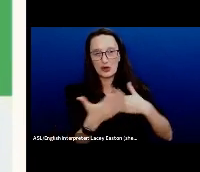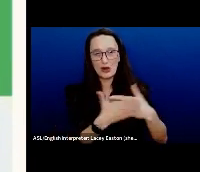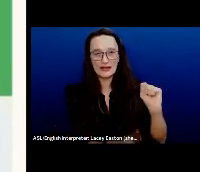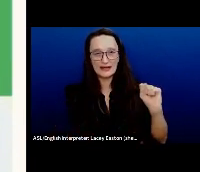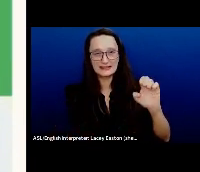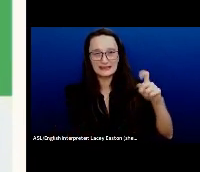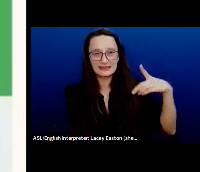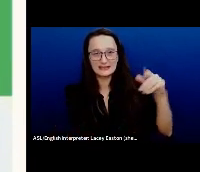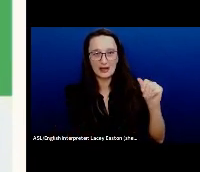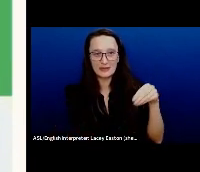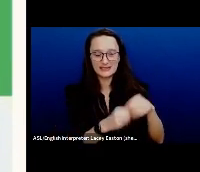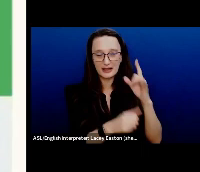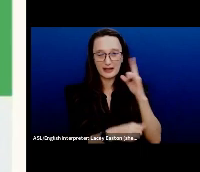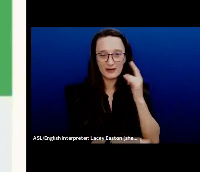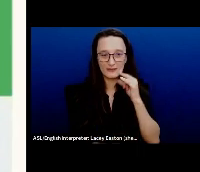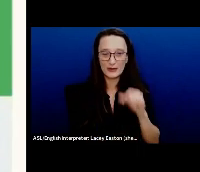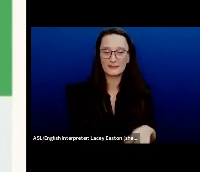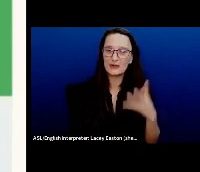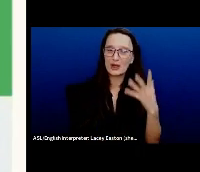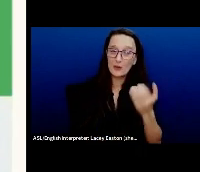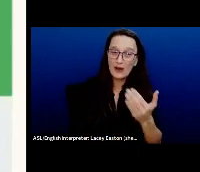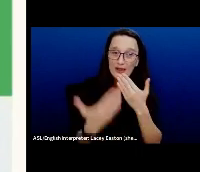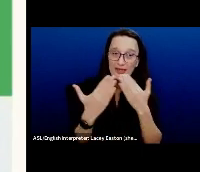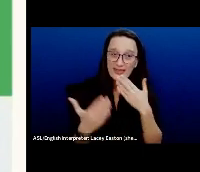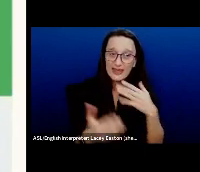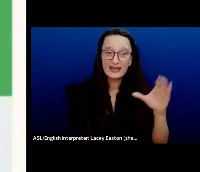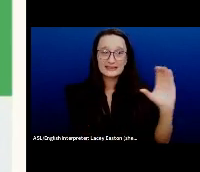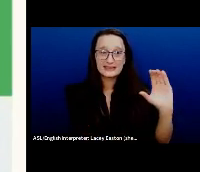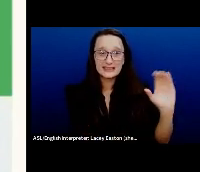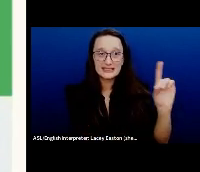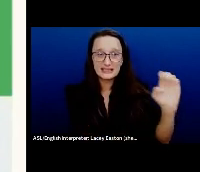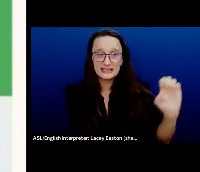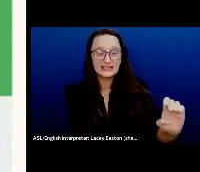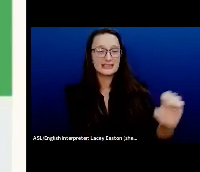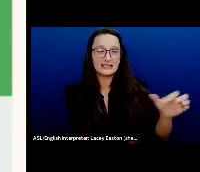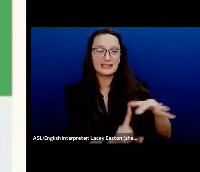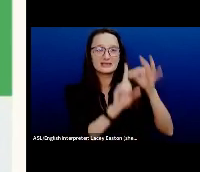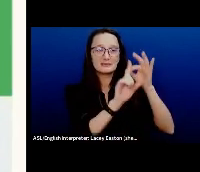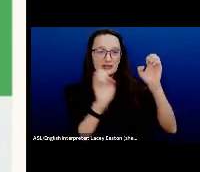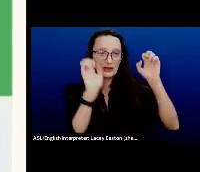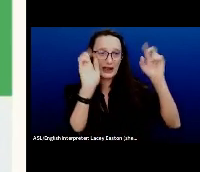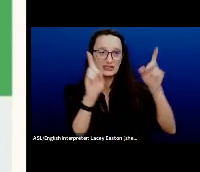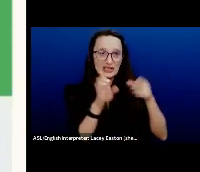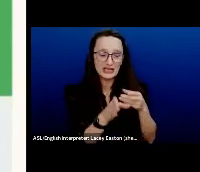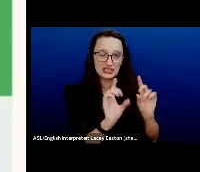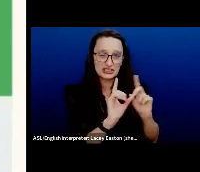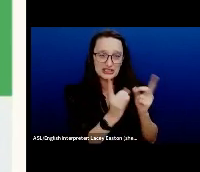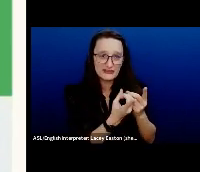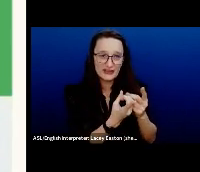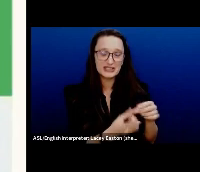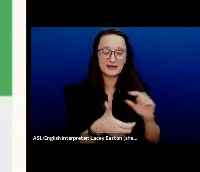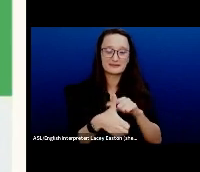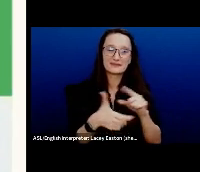División de Educación Especial, Seeds of Partnership, el Centro de Empoderamiento Familiar Rowell y